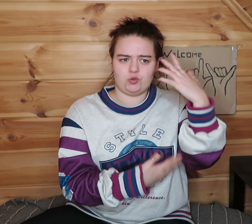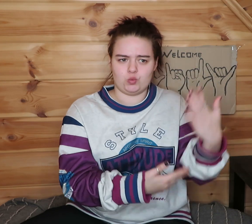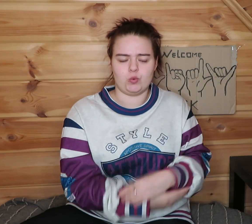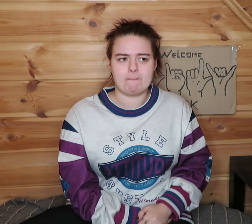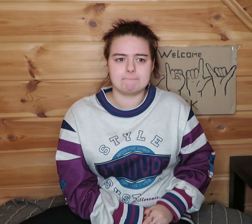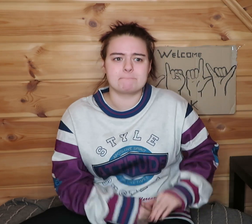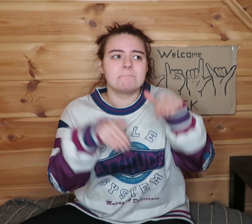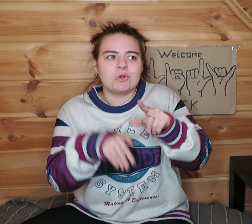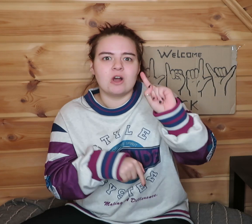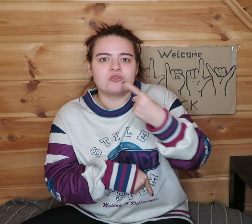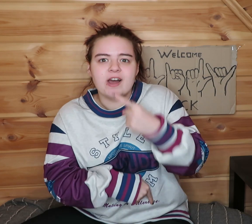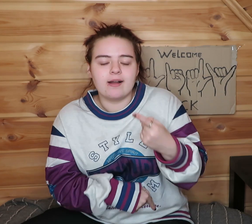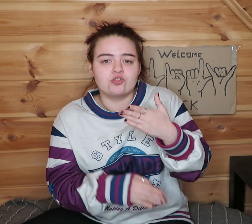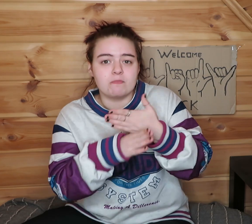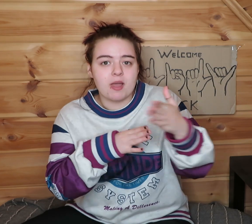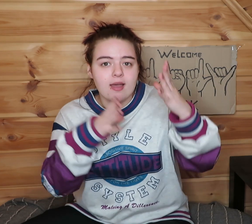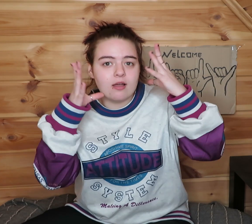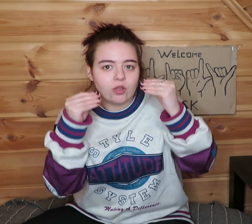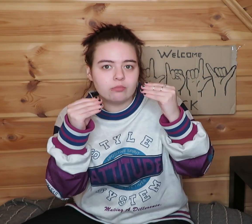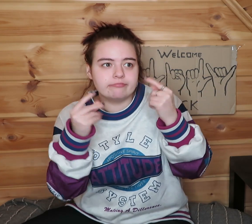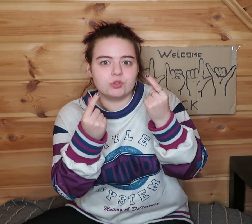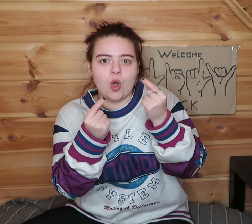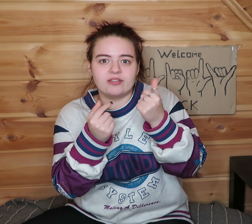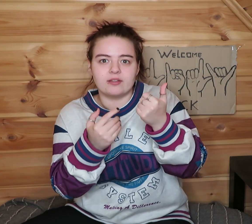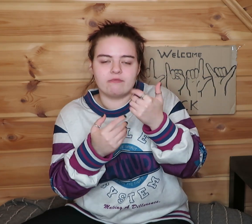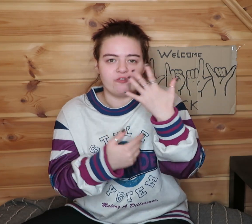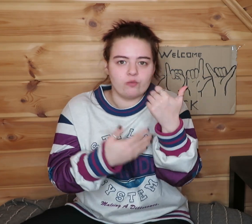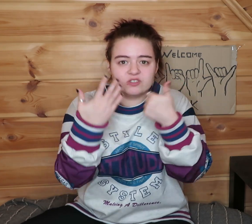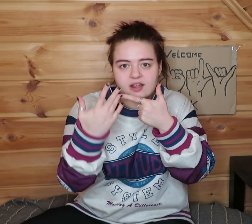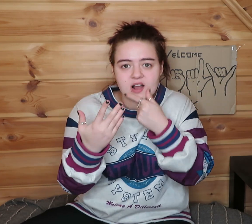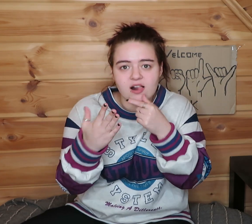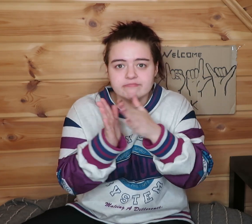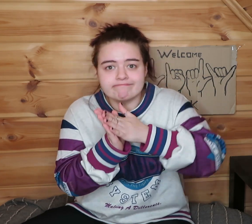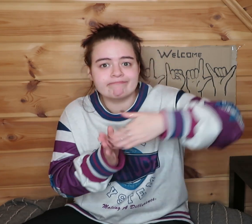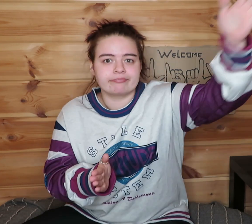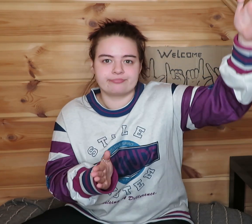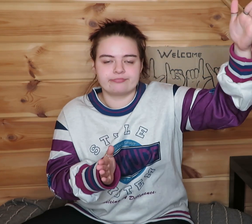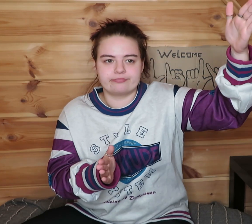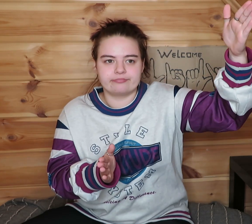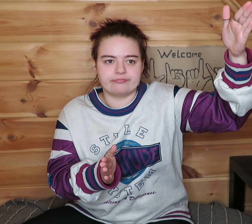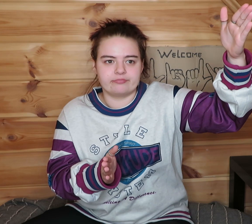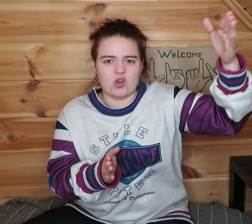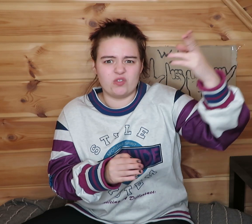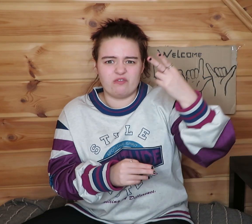Ich muss auch dazu sagen, dass spätertaubt bedeutet, das man irgendwann nach dem sechsten Lebensjahr ertaubt.